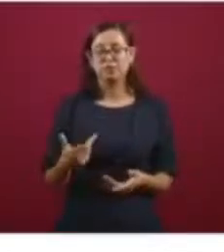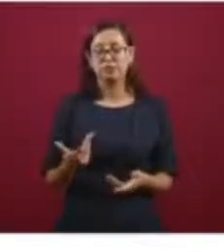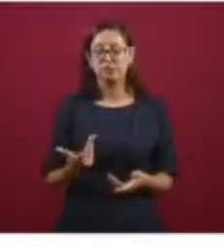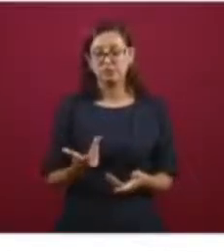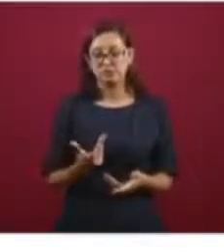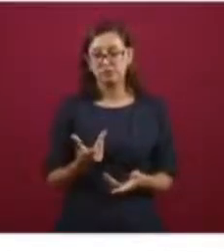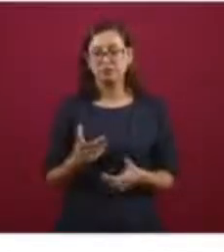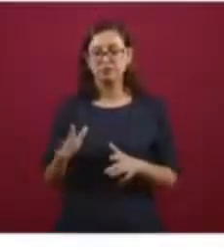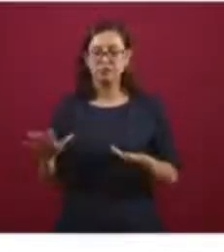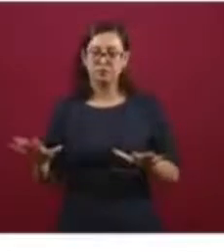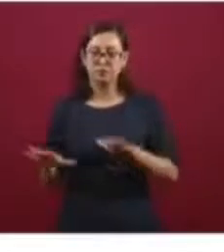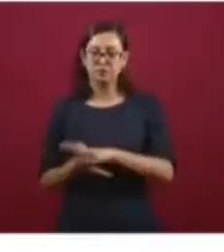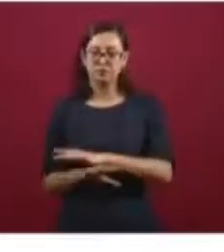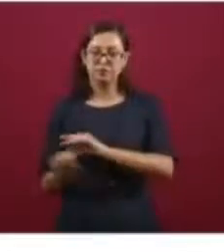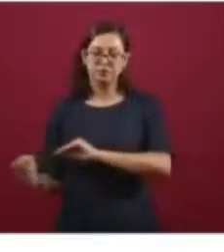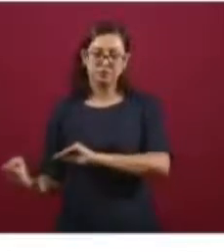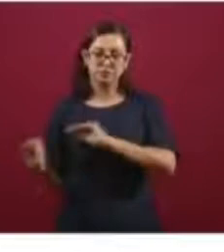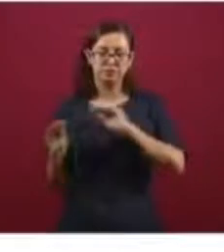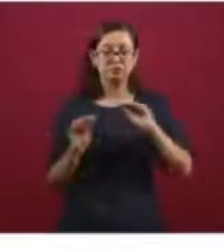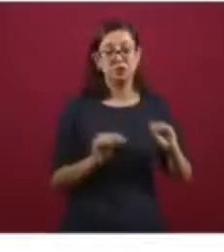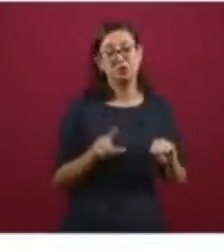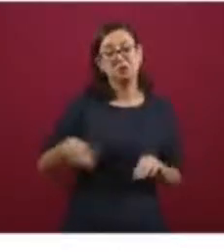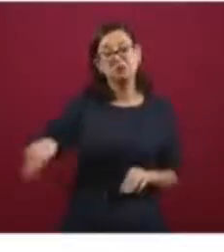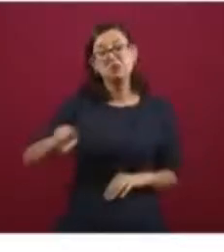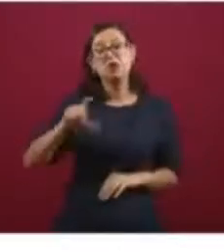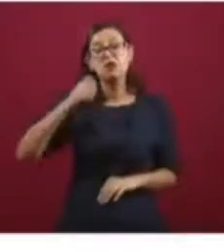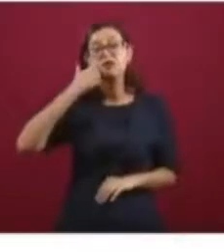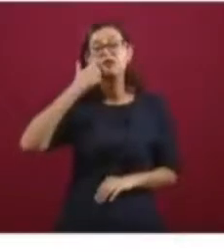va a pasar de manera voluntaria a la Guardia Nacional.